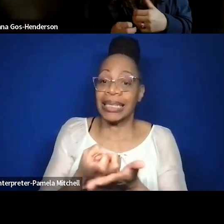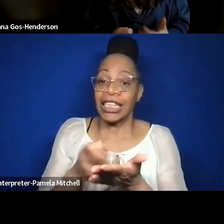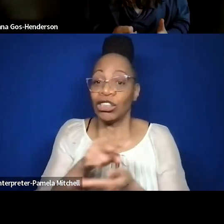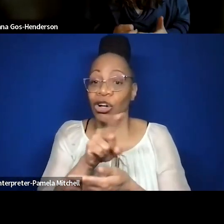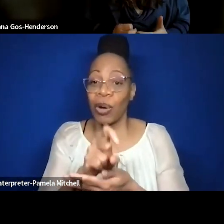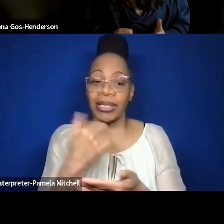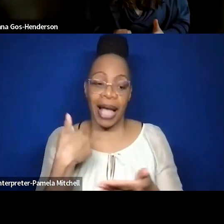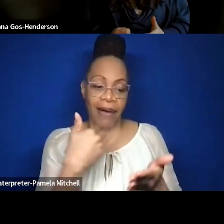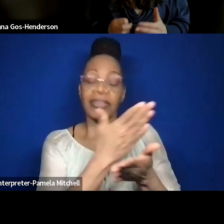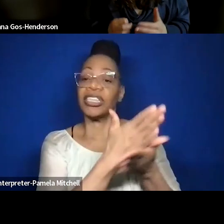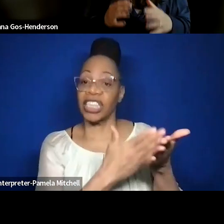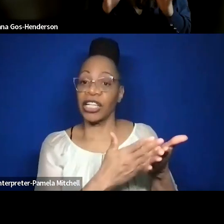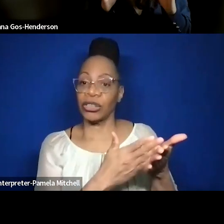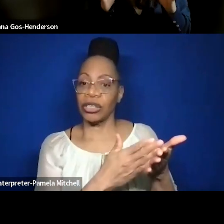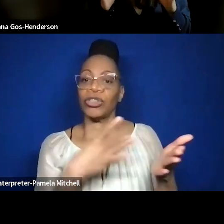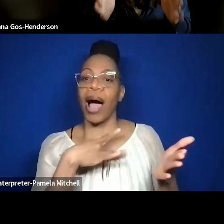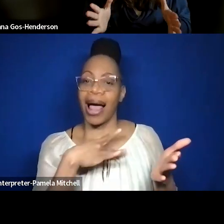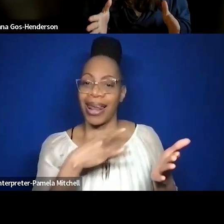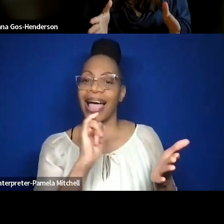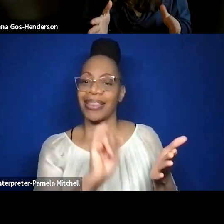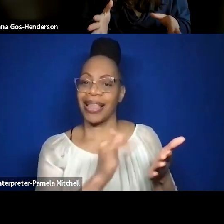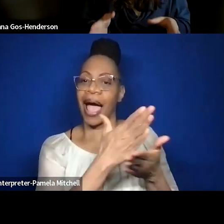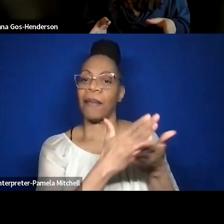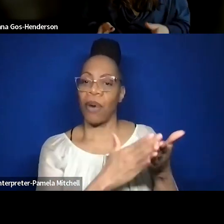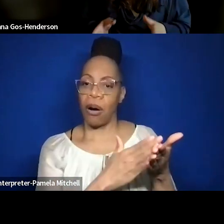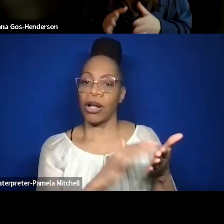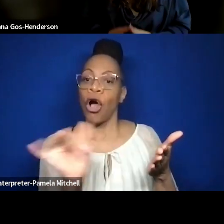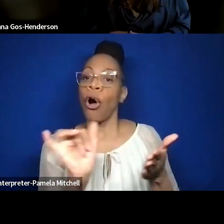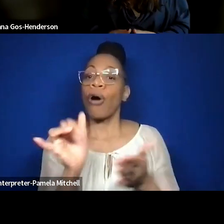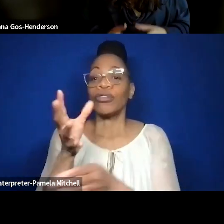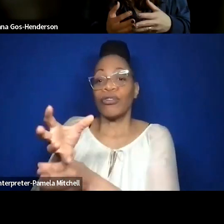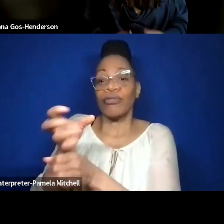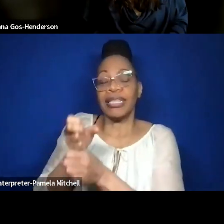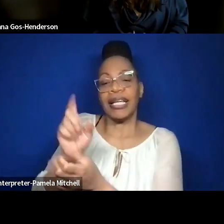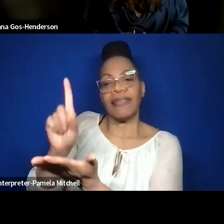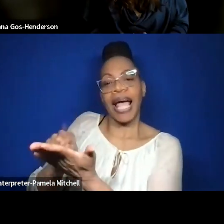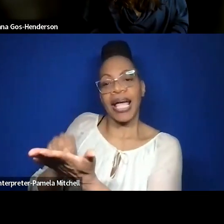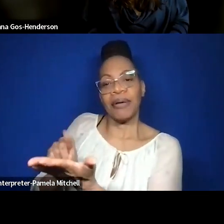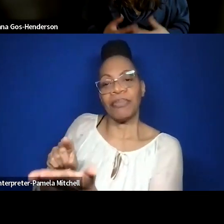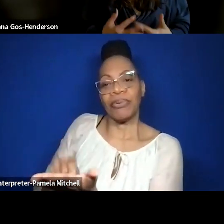Así que realmente me gusta eso, además de obtener un número de confirmación impreso con una marca de tiempo